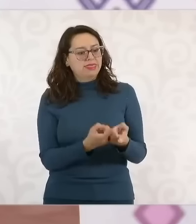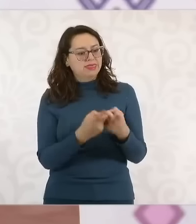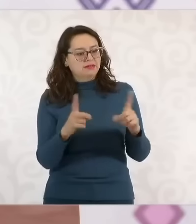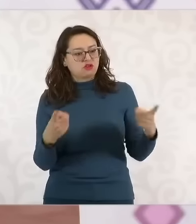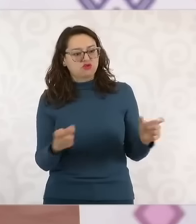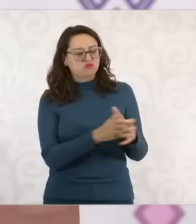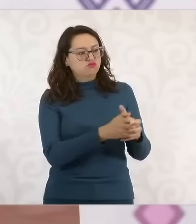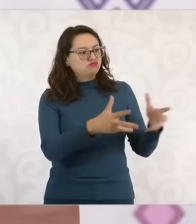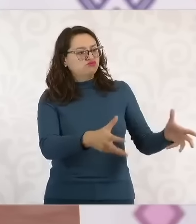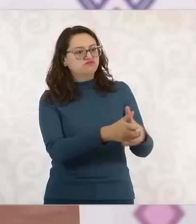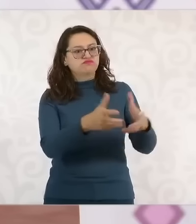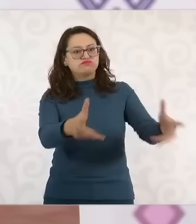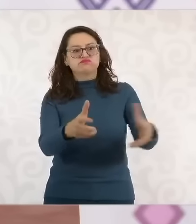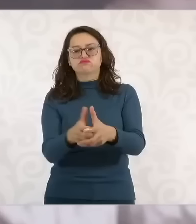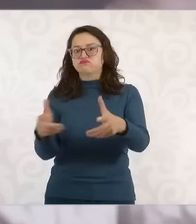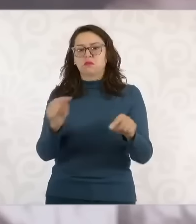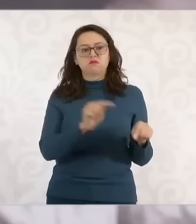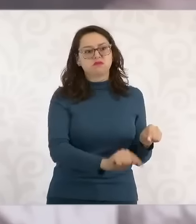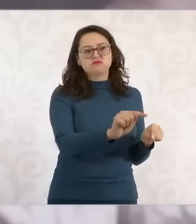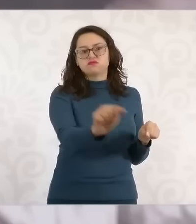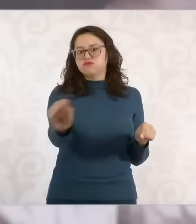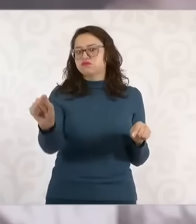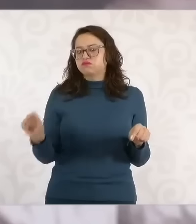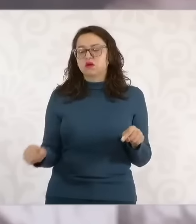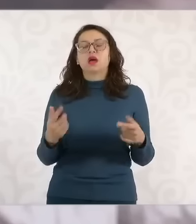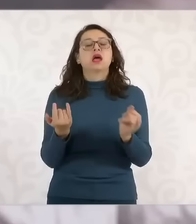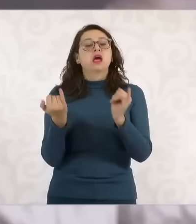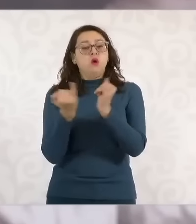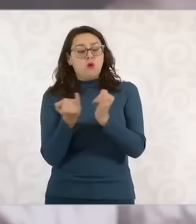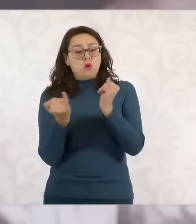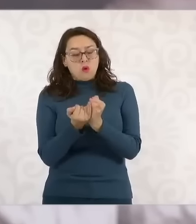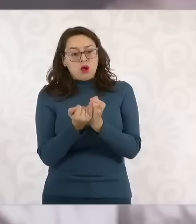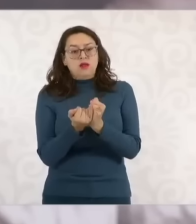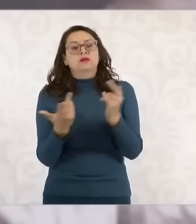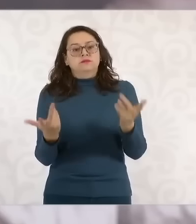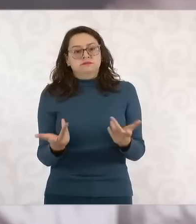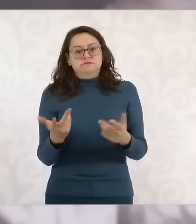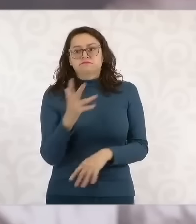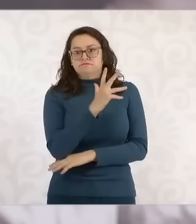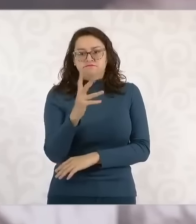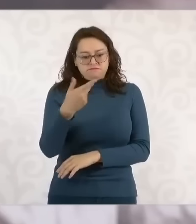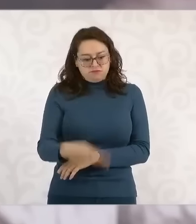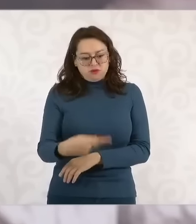país y a la vez contribuimos a llegar al objetivo de la sustentabilidad alimentaria para nuestro